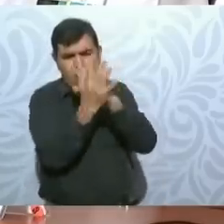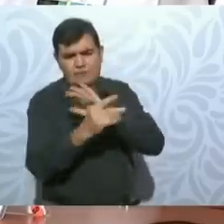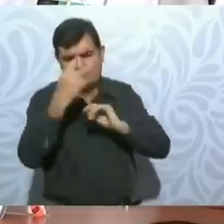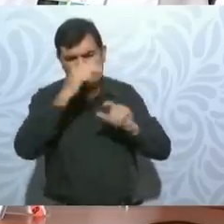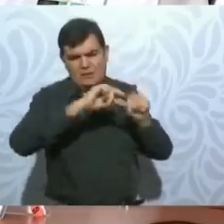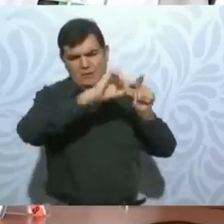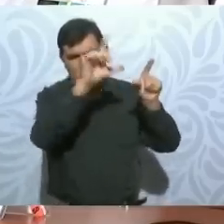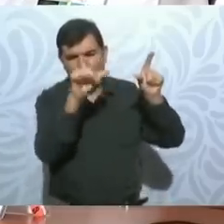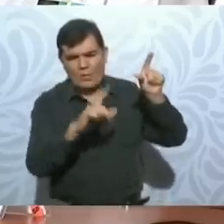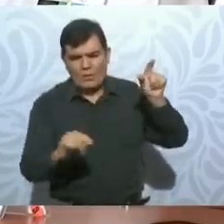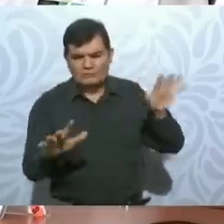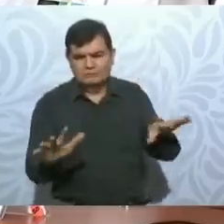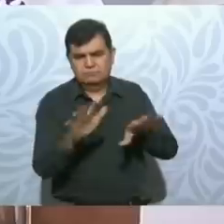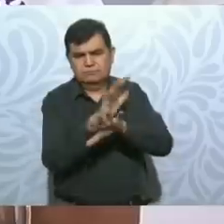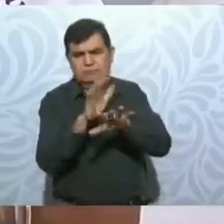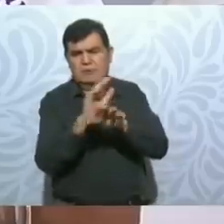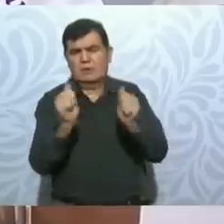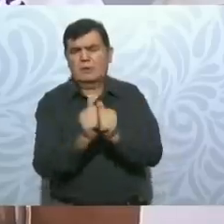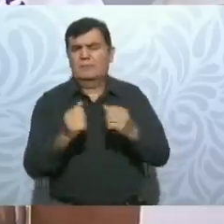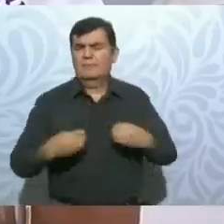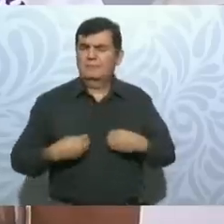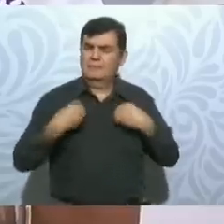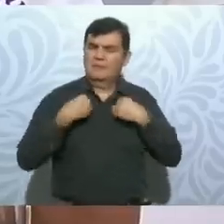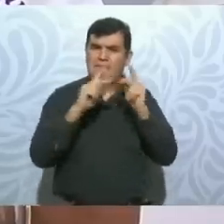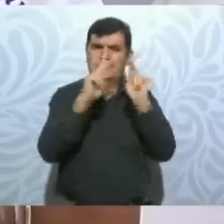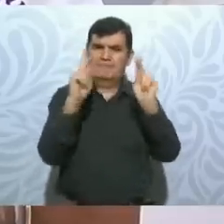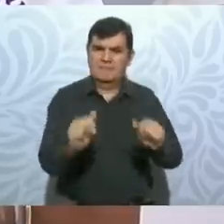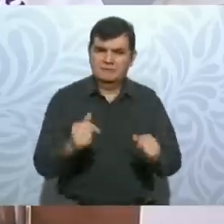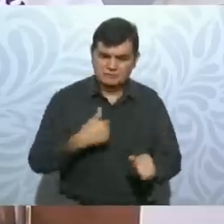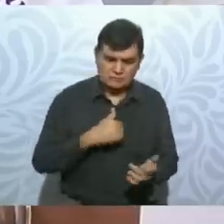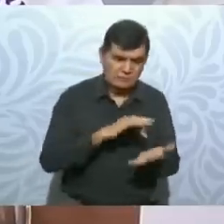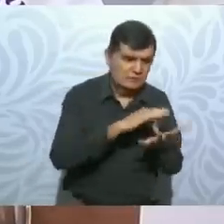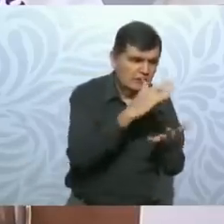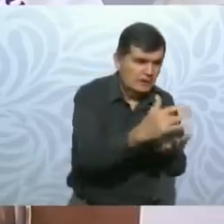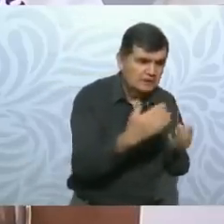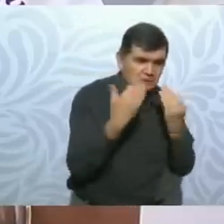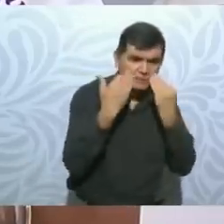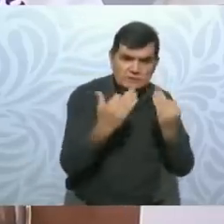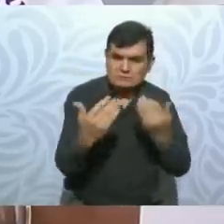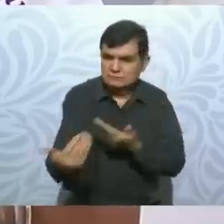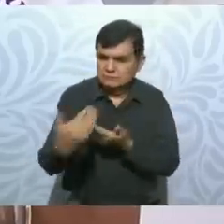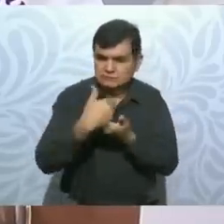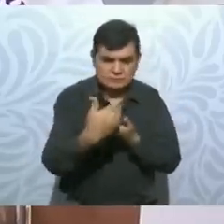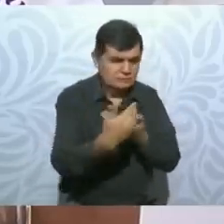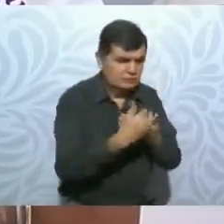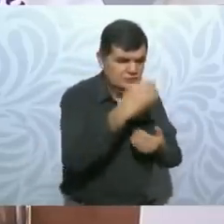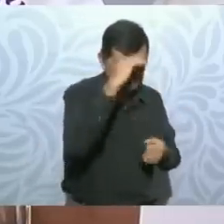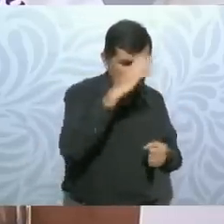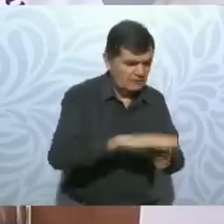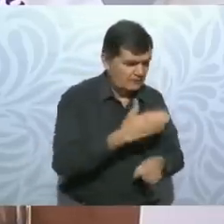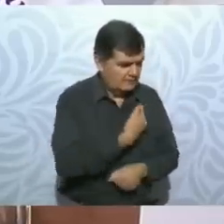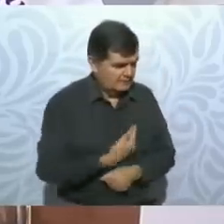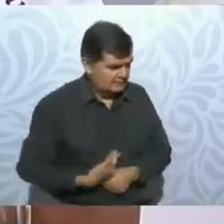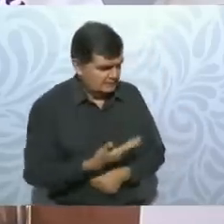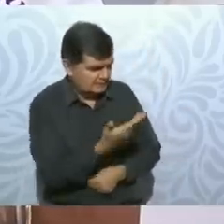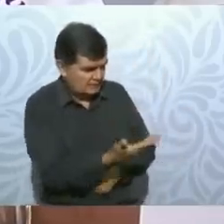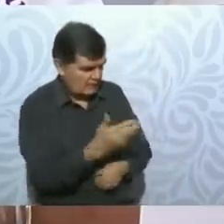podamos vivir en paz Yo les agradezco mucho su presencia a la señora presidenta su confianza